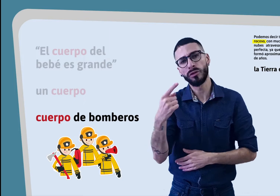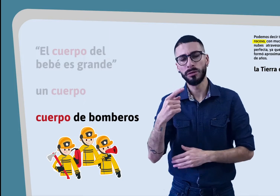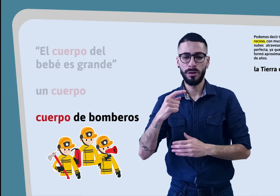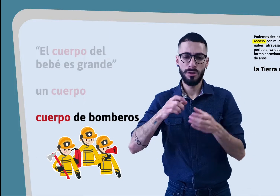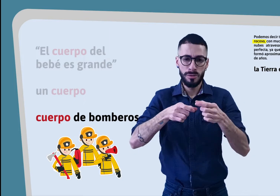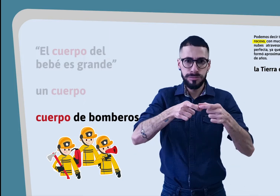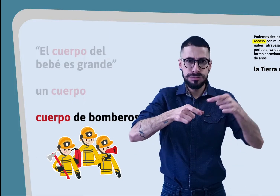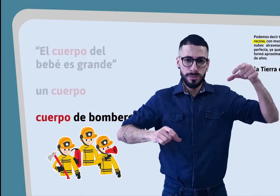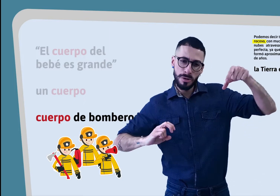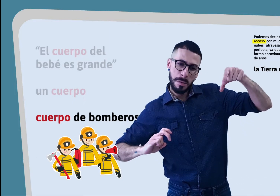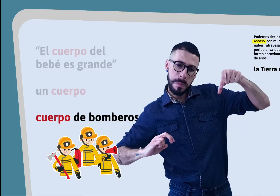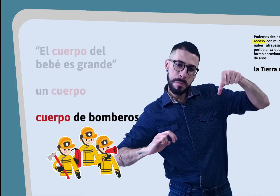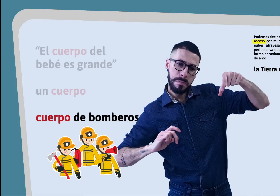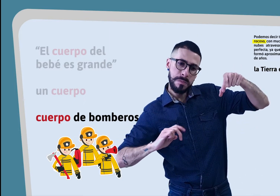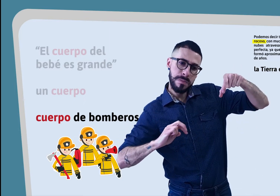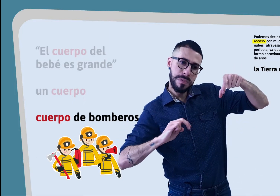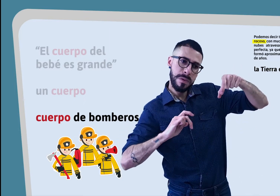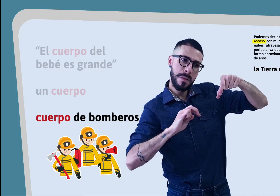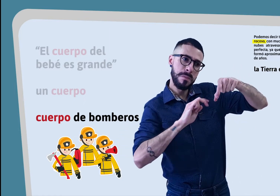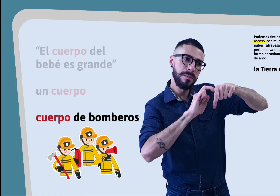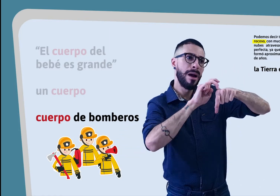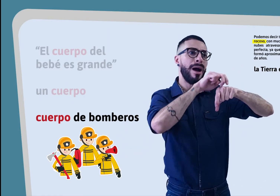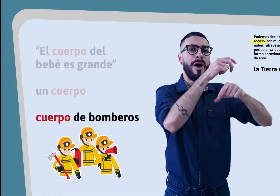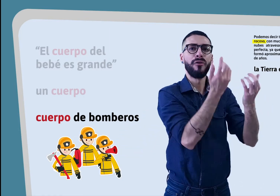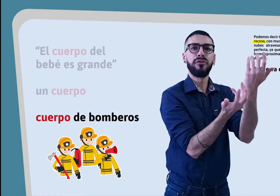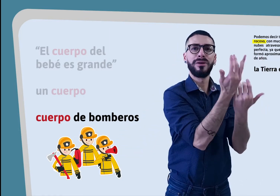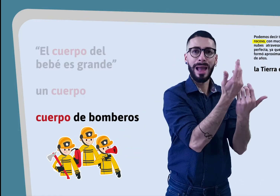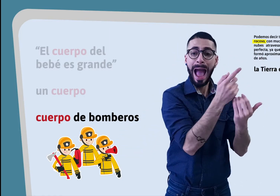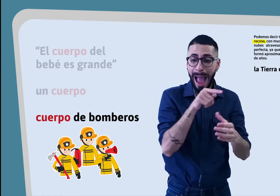otro de subir por una larga escalera metálica a un piso alto donde hay fuego.